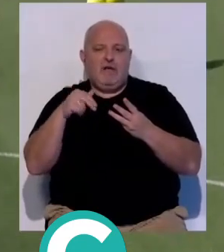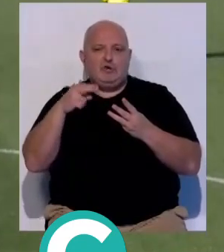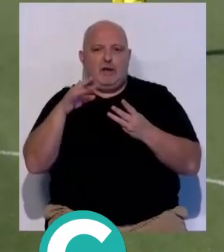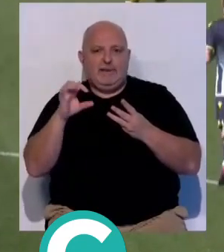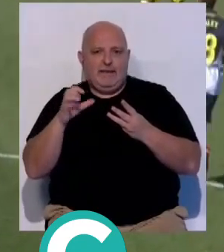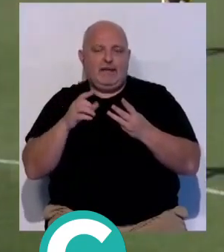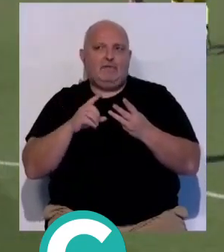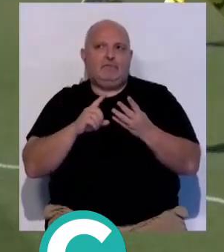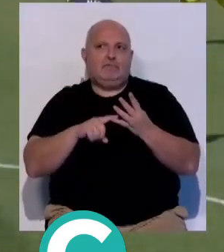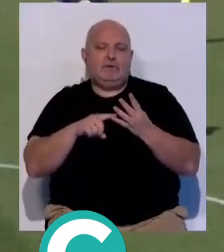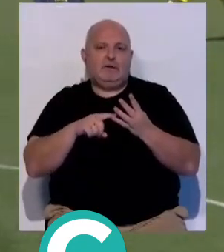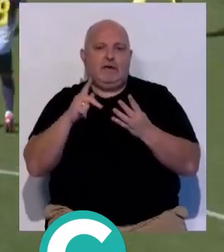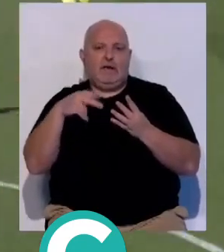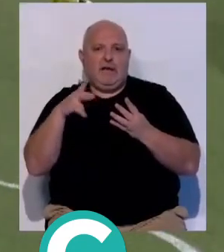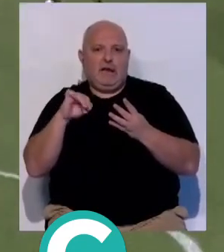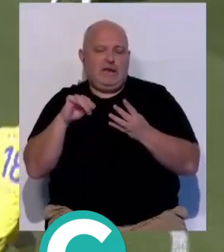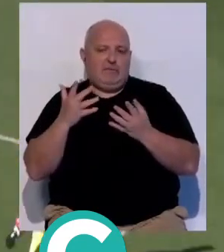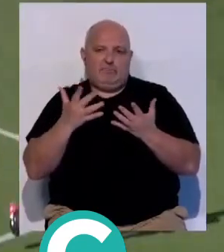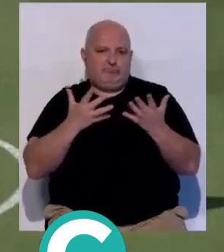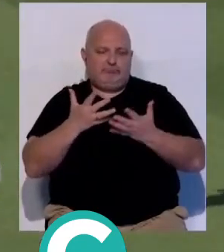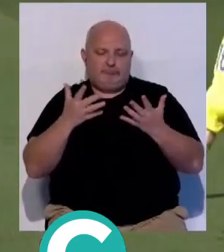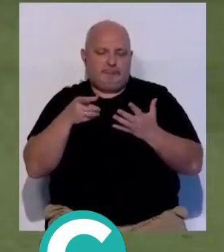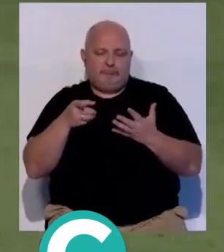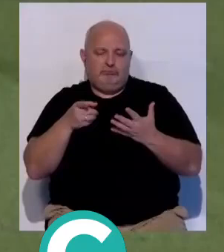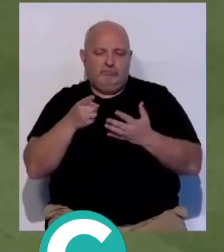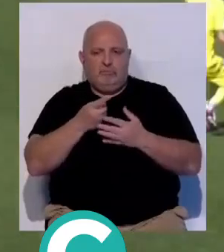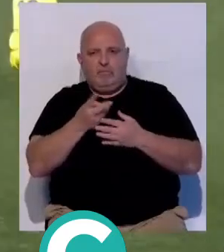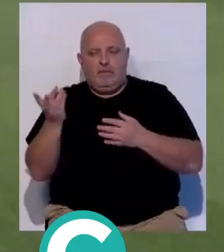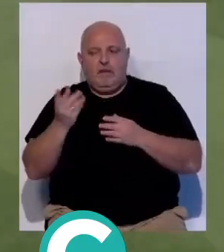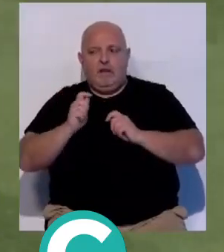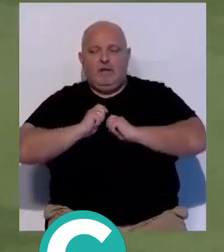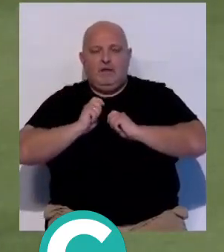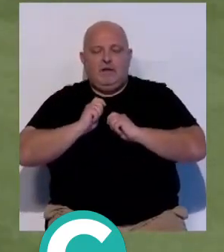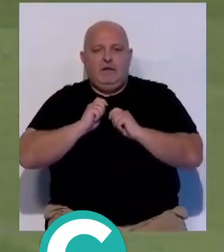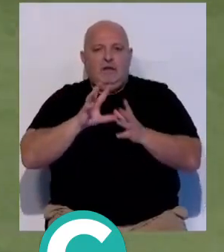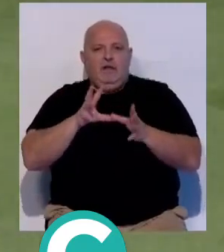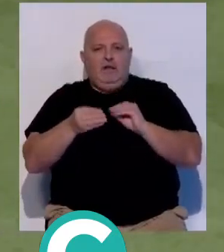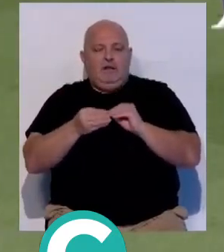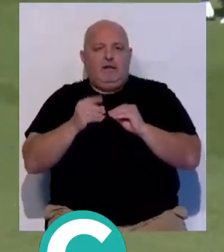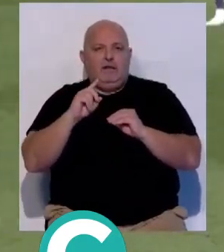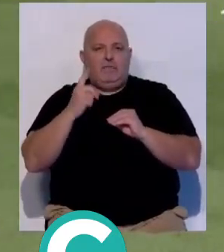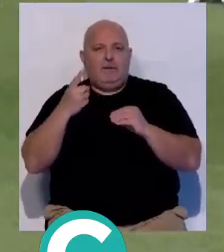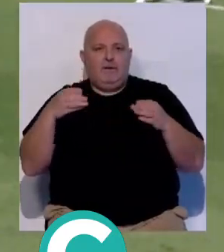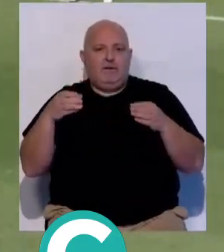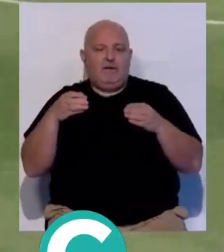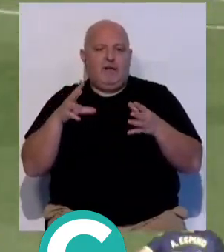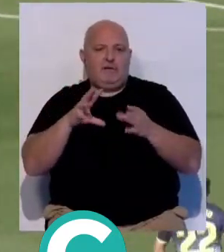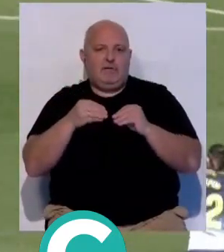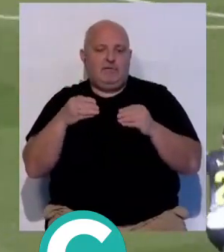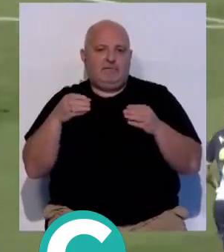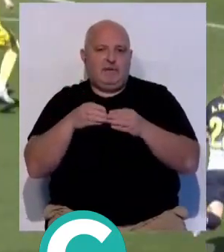kenly con lo cual Eso hace que la adaptación al primer equipo sea más cercana venimos comentando